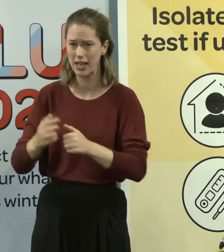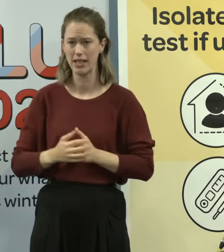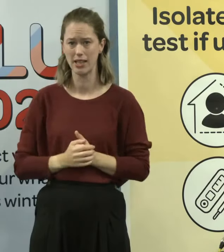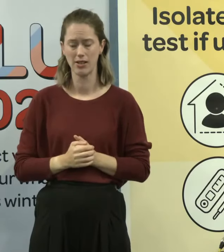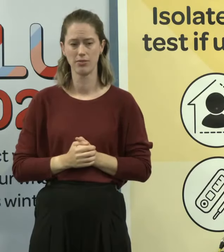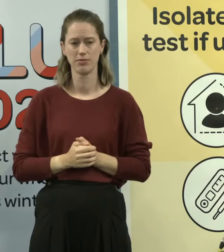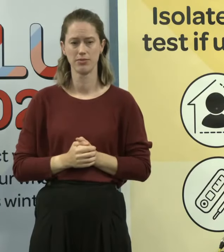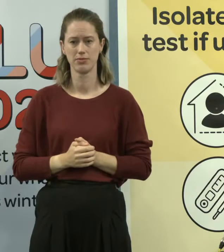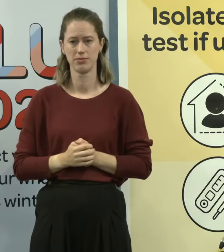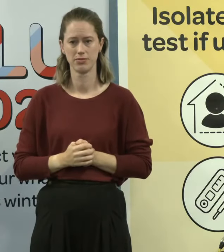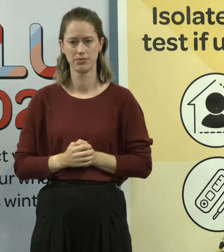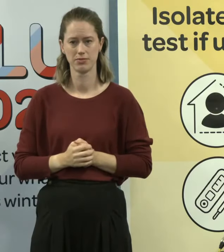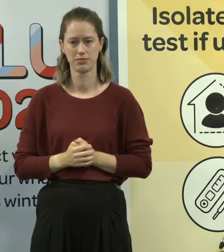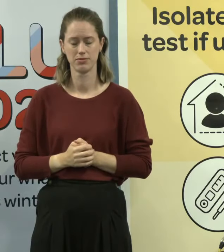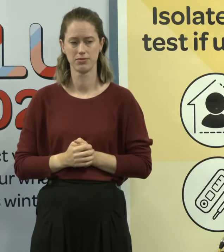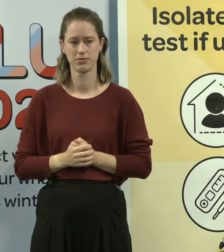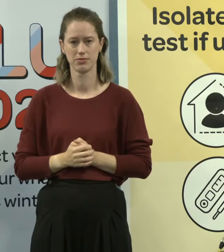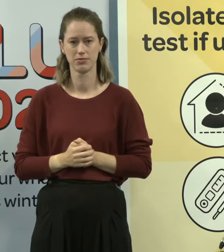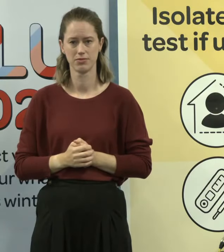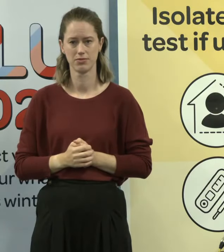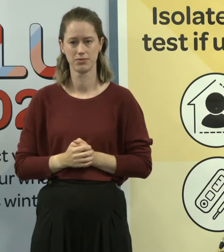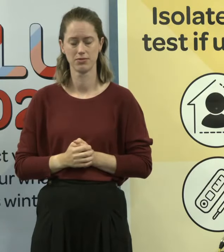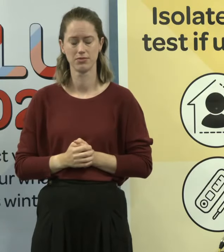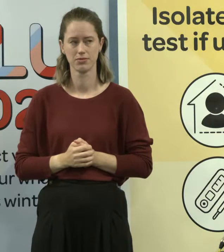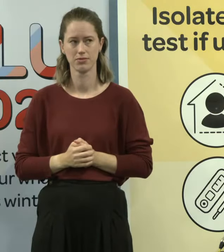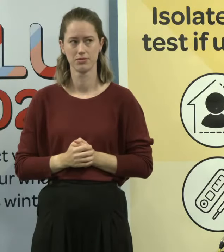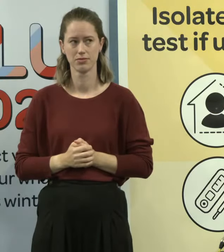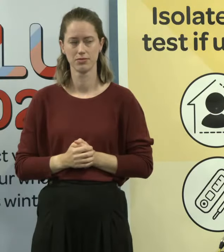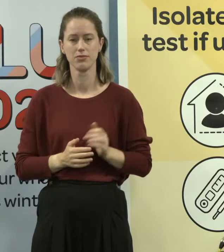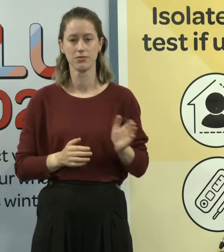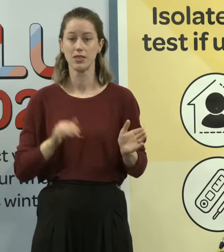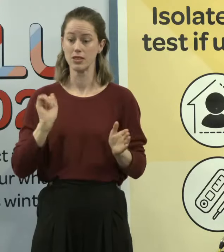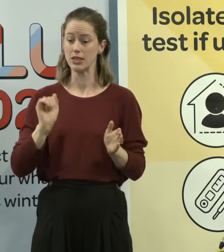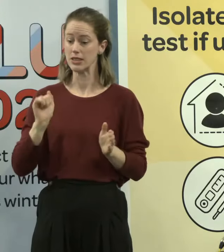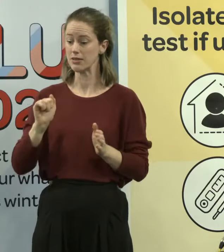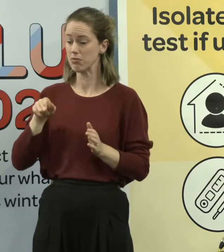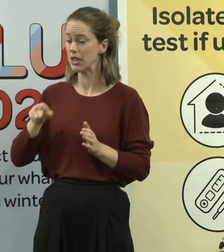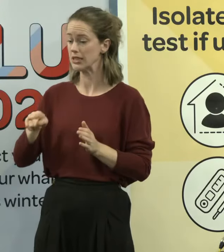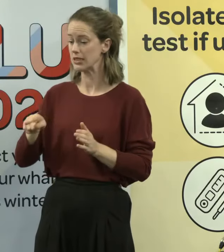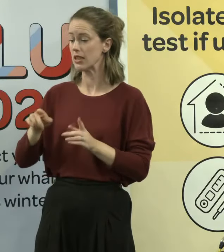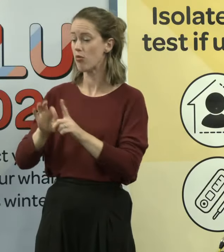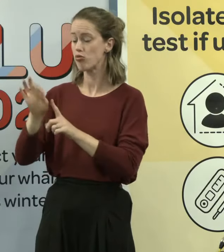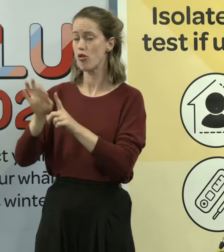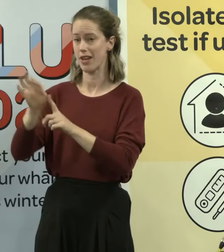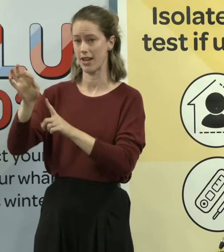ra, e whakaaro ana koe? He tere